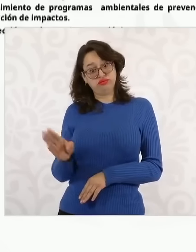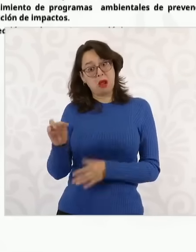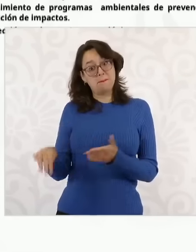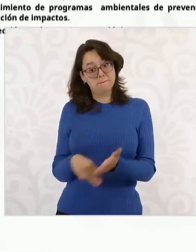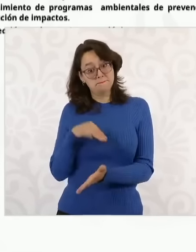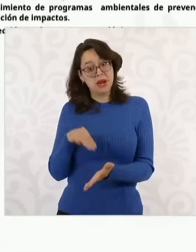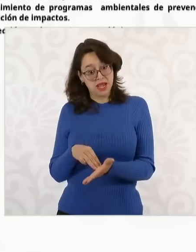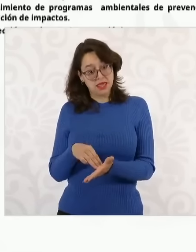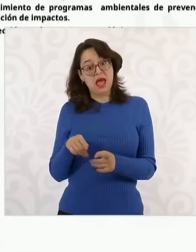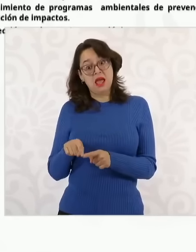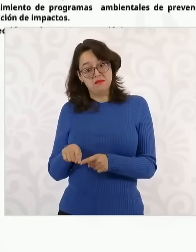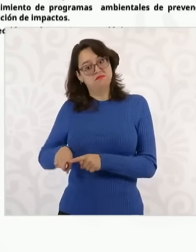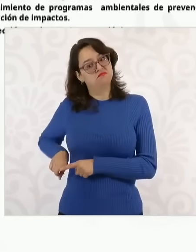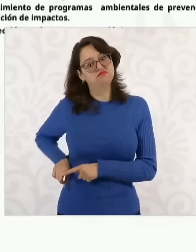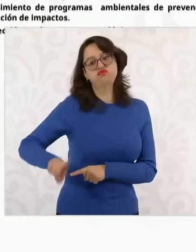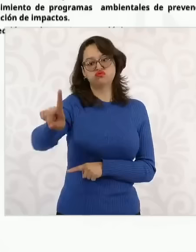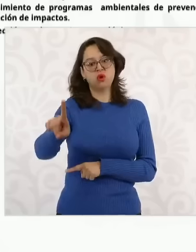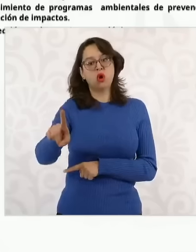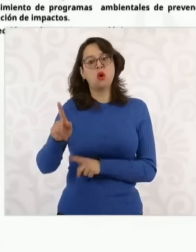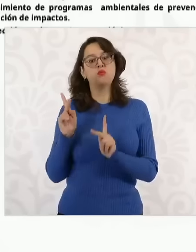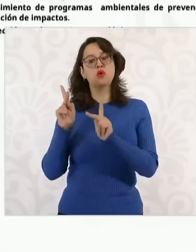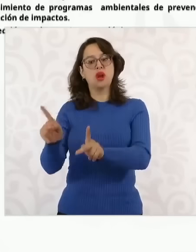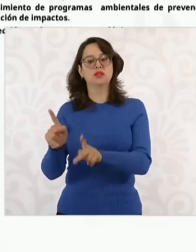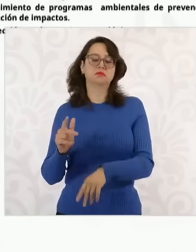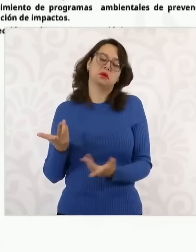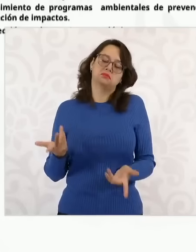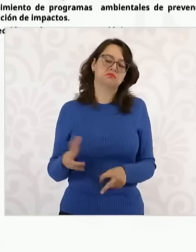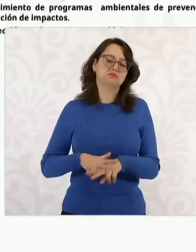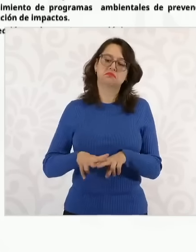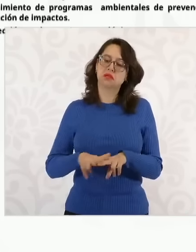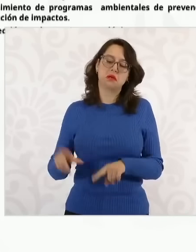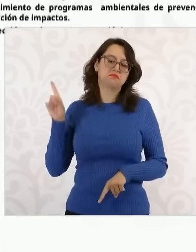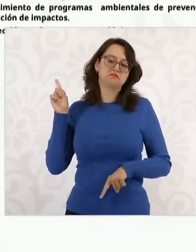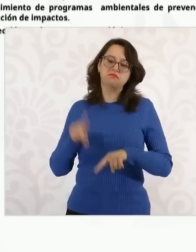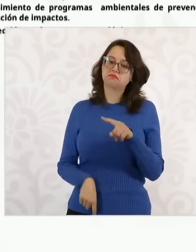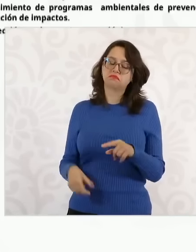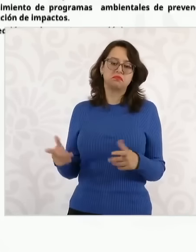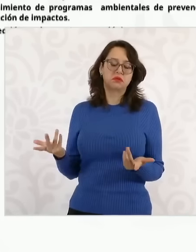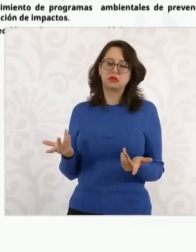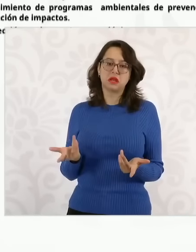al puerto. Pues bien, se canceló la vía. mucha industria al sur oeste de la población